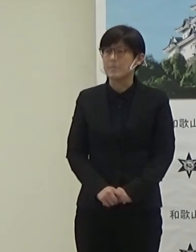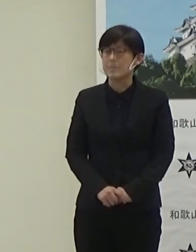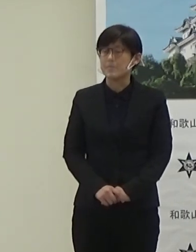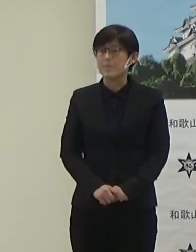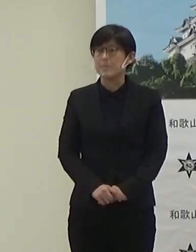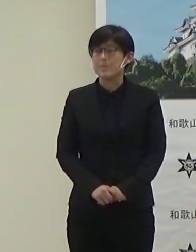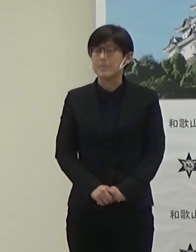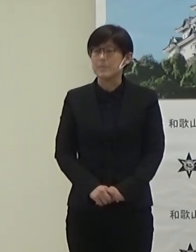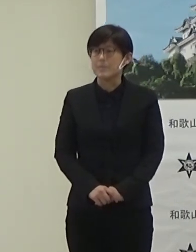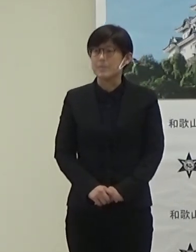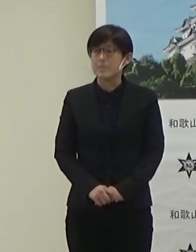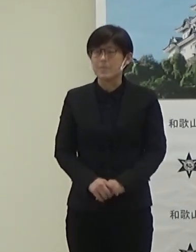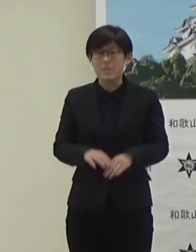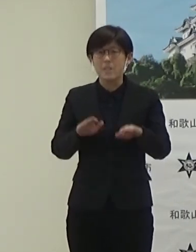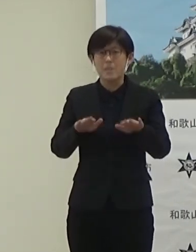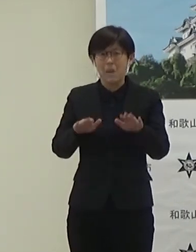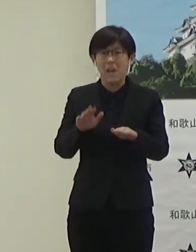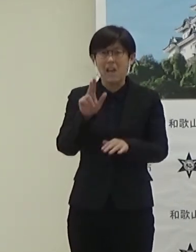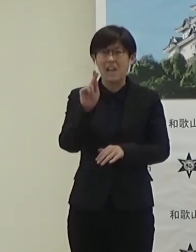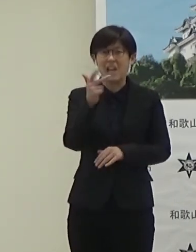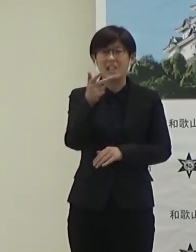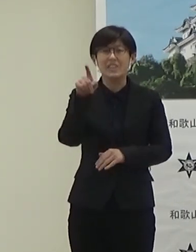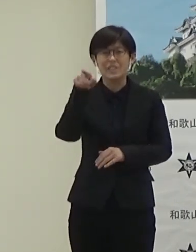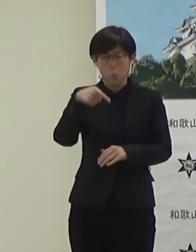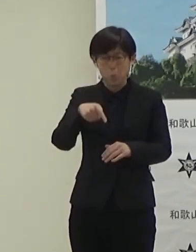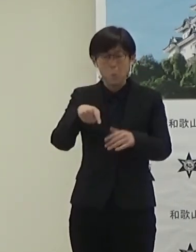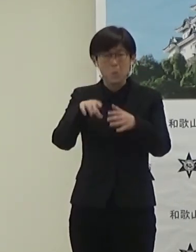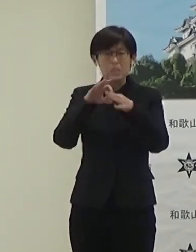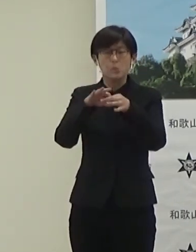今のカジノの件で